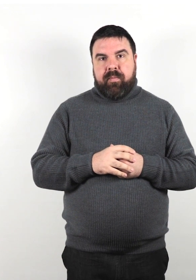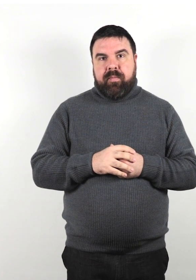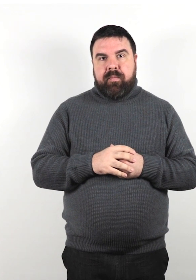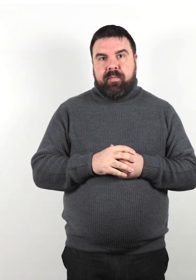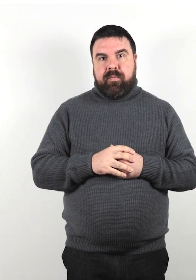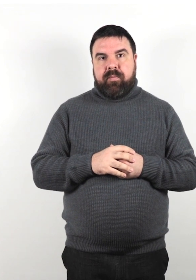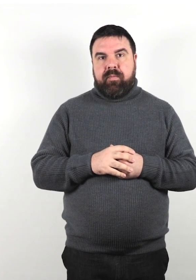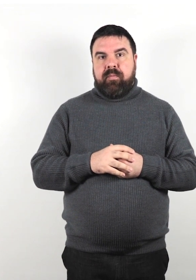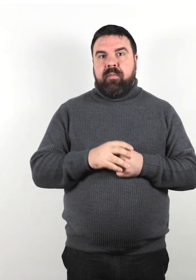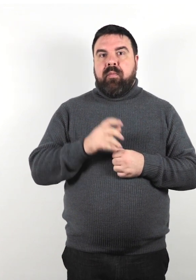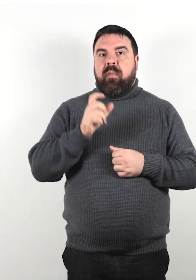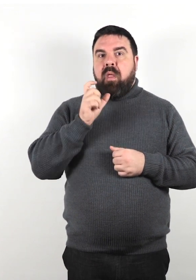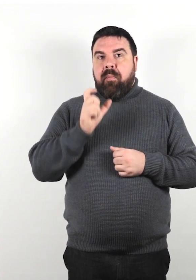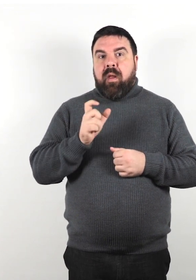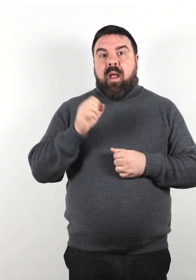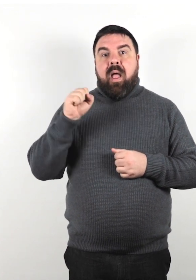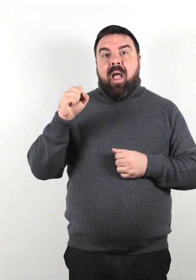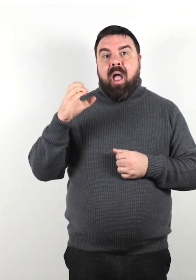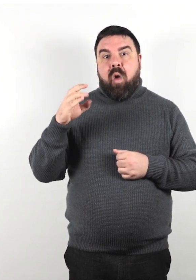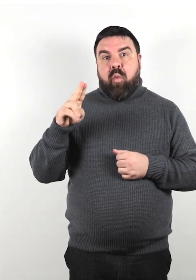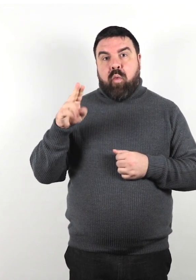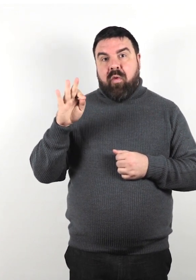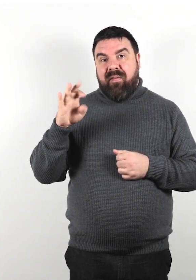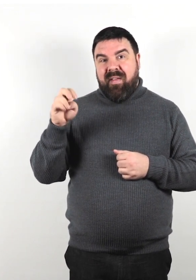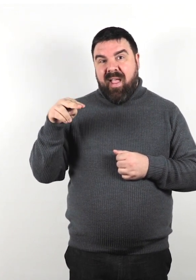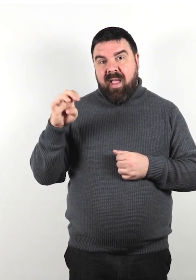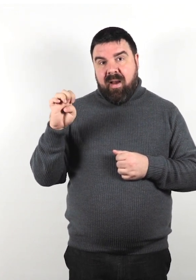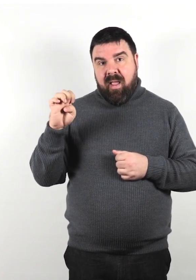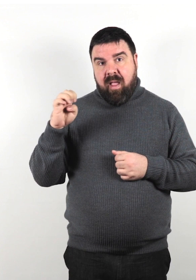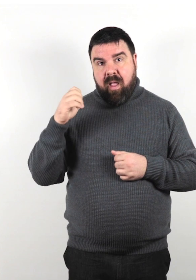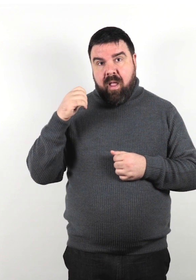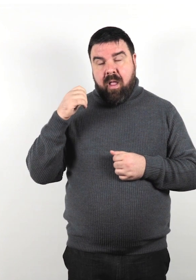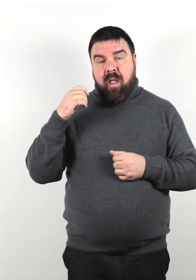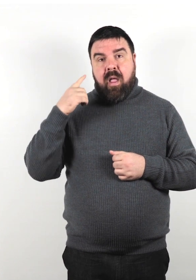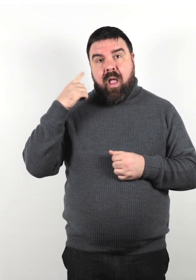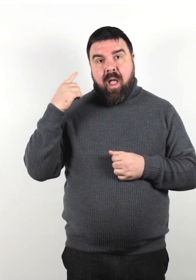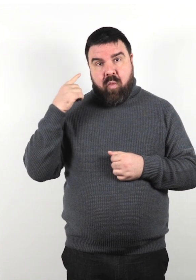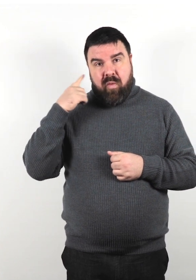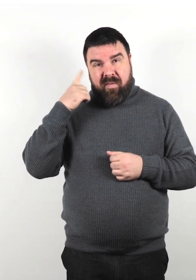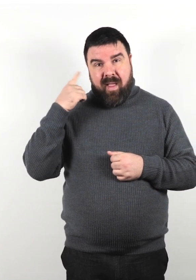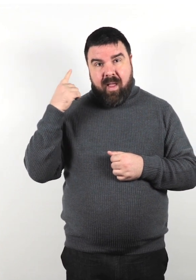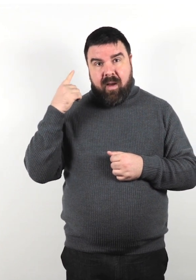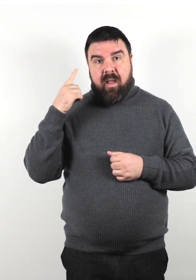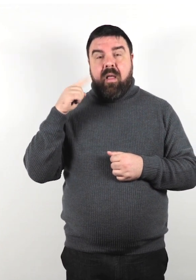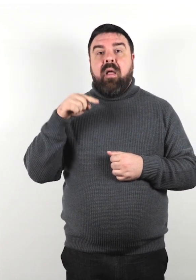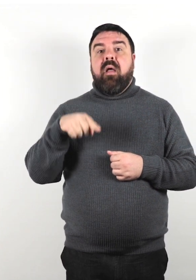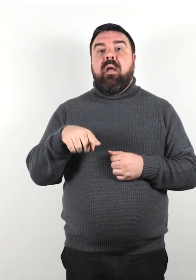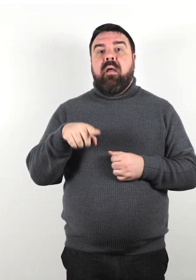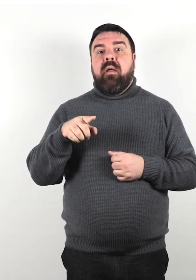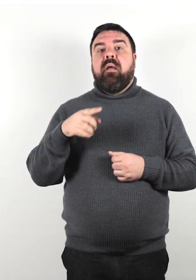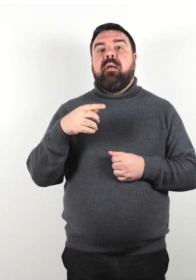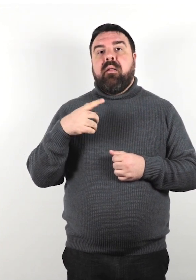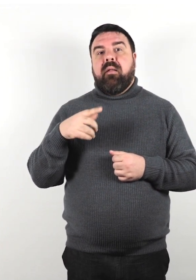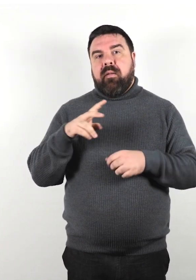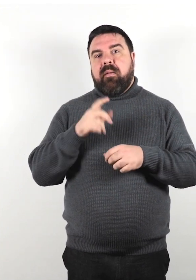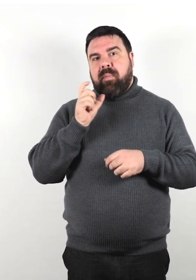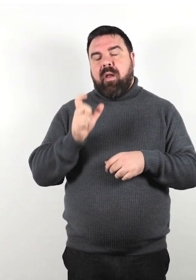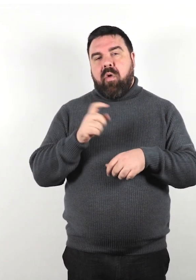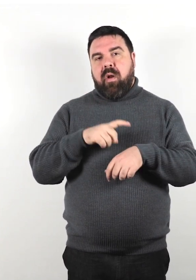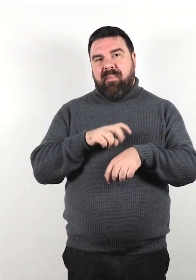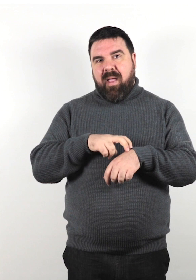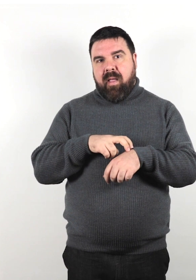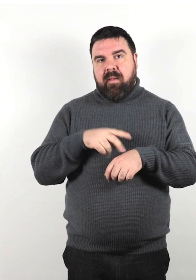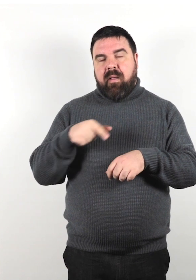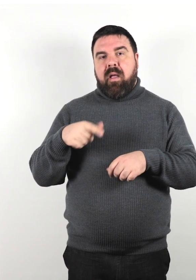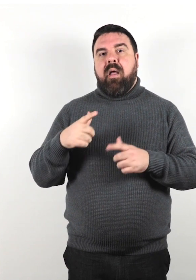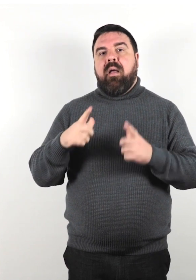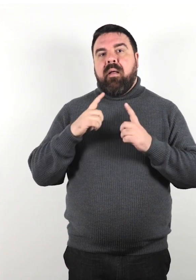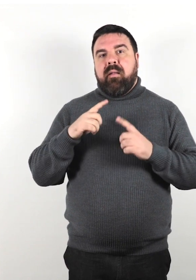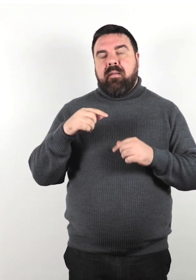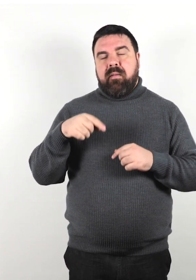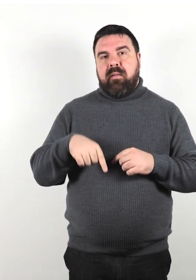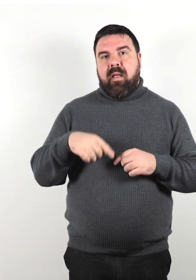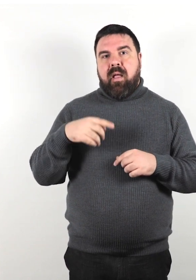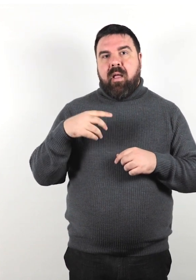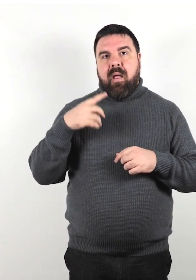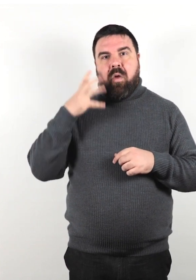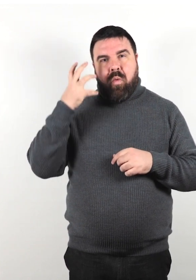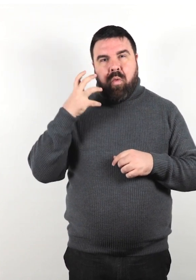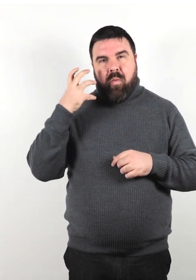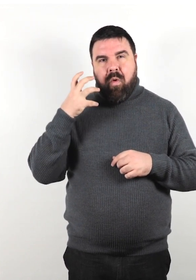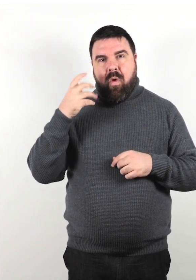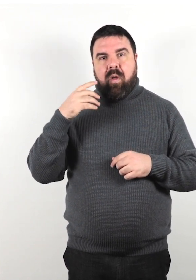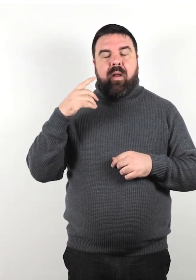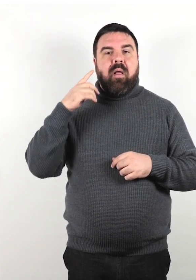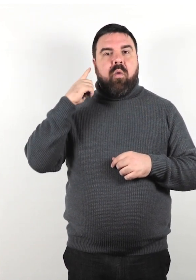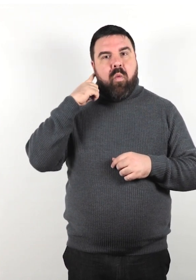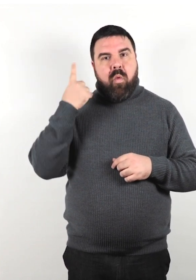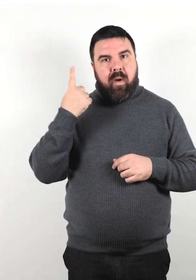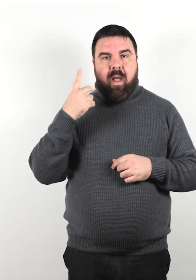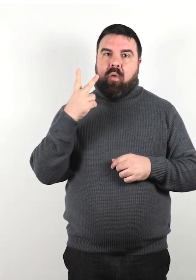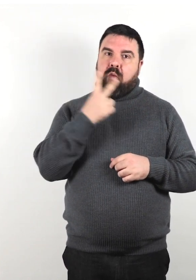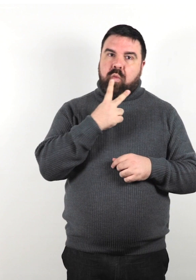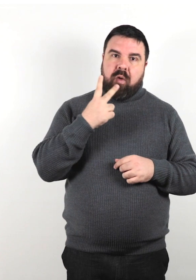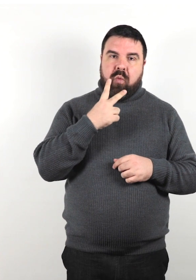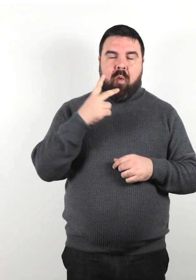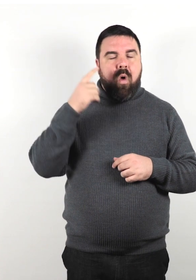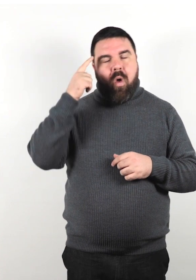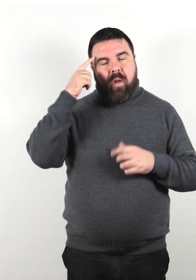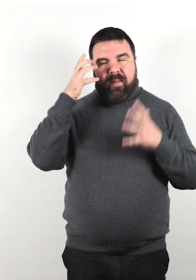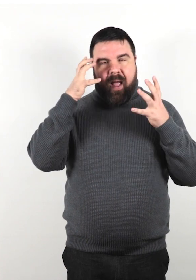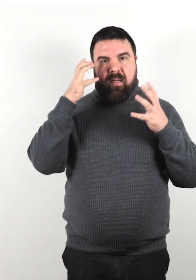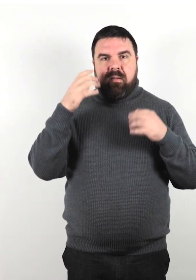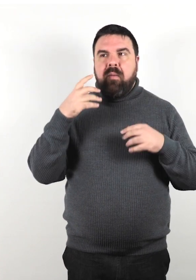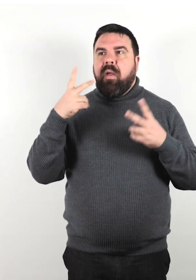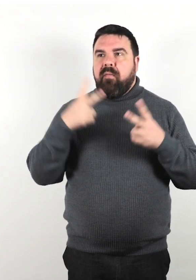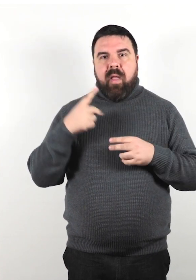Il termine "acufene" invece è un termine medico per descrivere la percezione del rumore sia in un orecchio, entrambe le orecchie o nella testa, quando non vi è alcun suono esterno corrispondente.